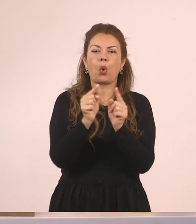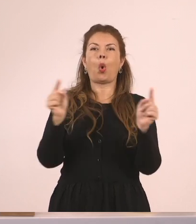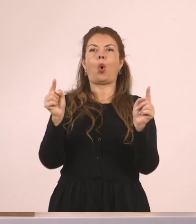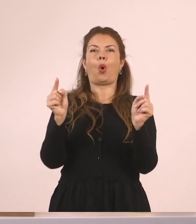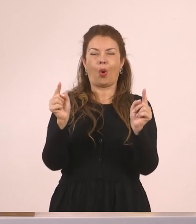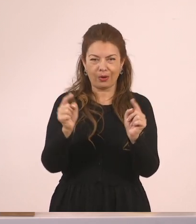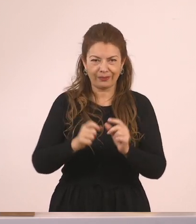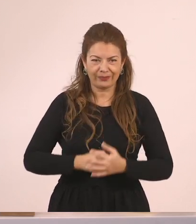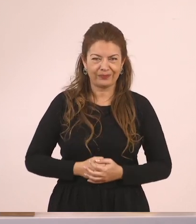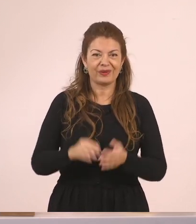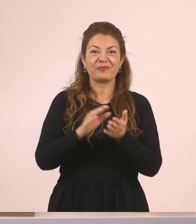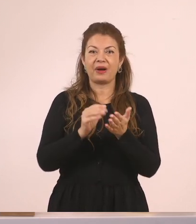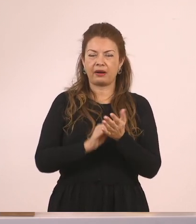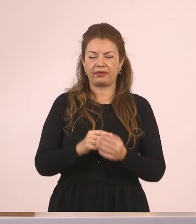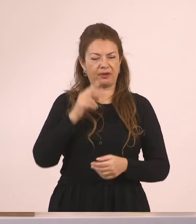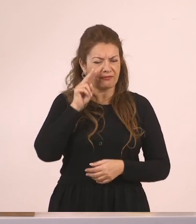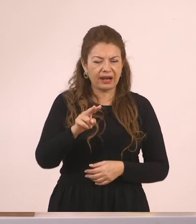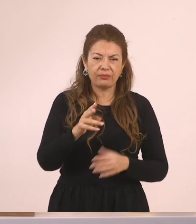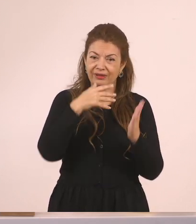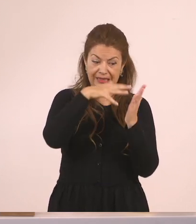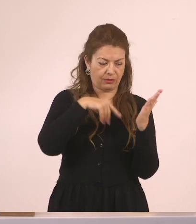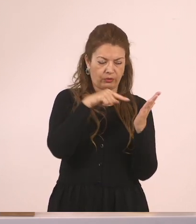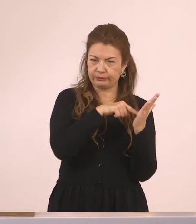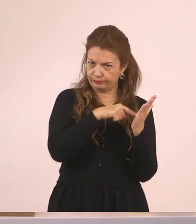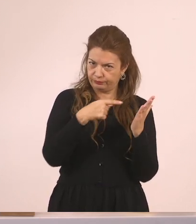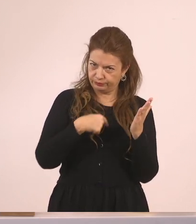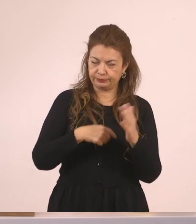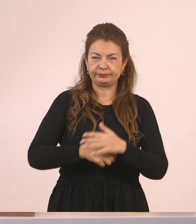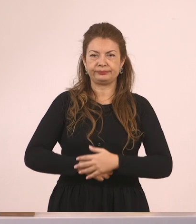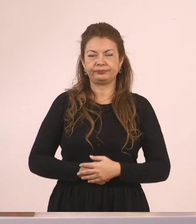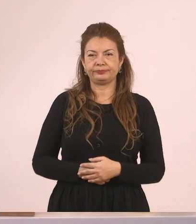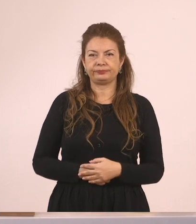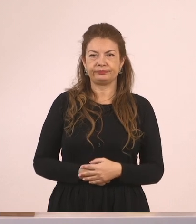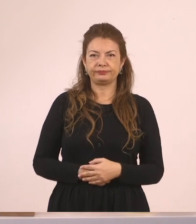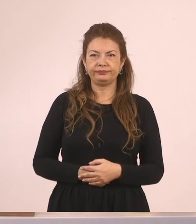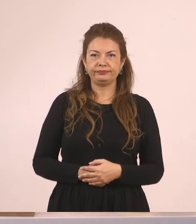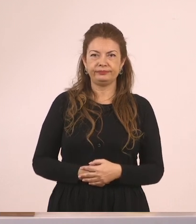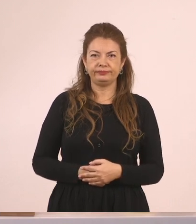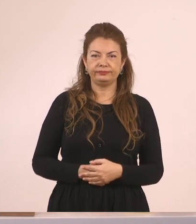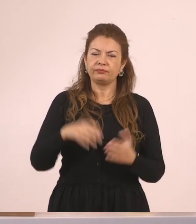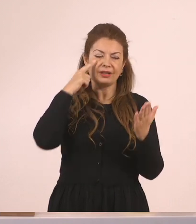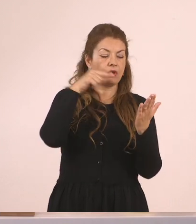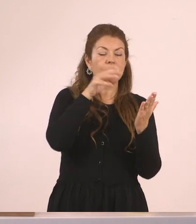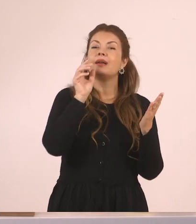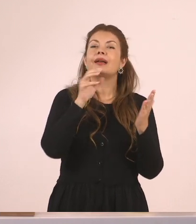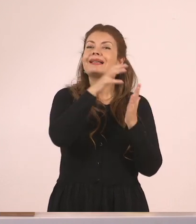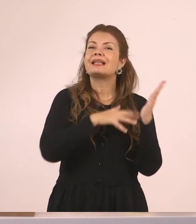Για παράδειγμα βλέπω μέσα στην... Να σβήσω από πάνω τα ρήματα σε -ώνω. Και να δω μέσα στο κείμενό μου